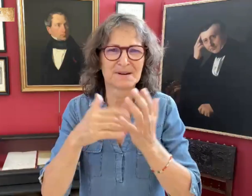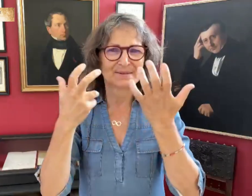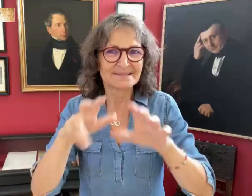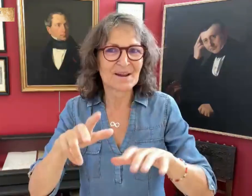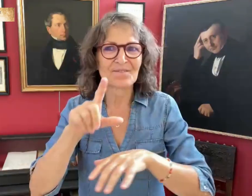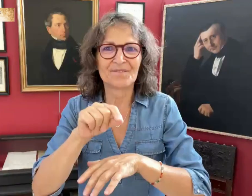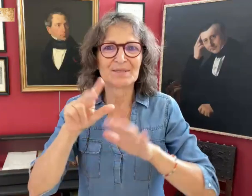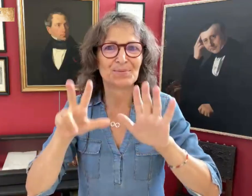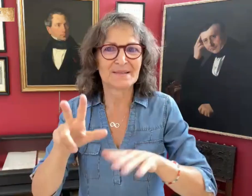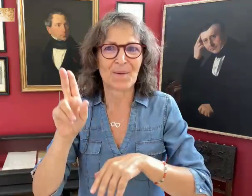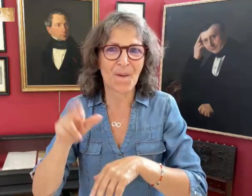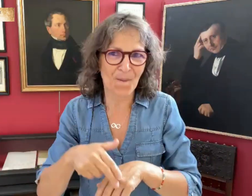Nous avons collecté 1828 €, en plus,